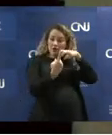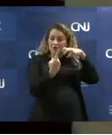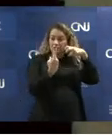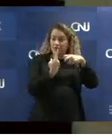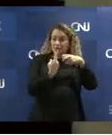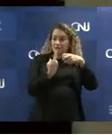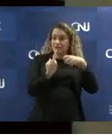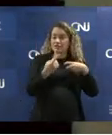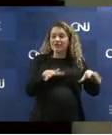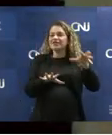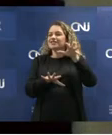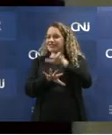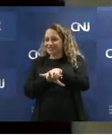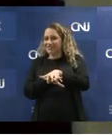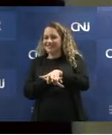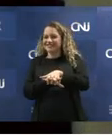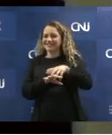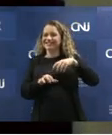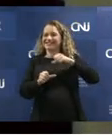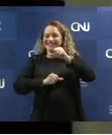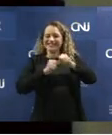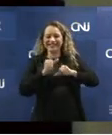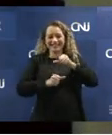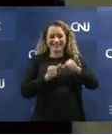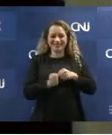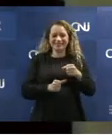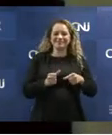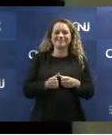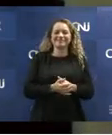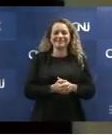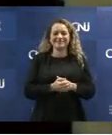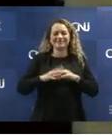instaurar uma revisão disciplinar com todo respeito,